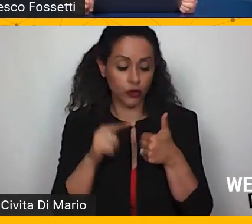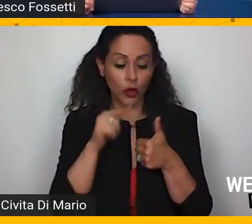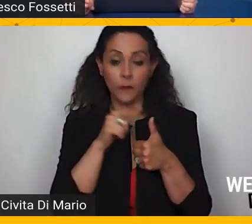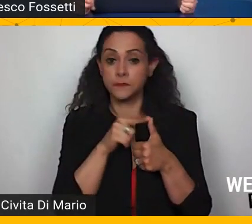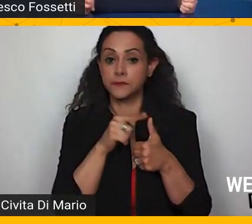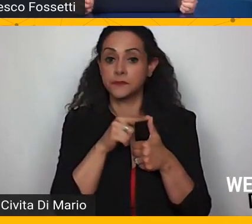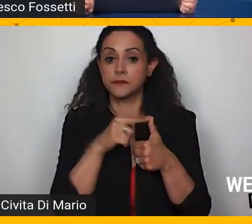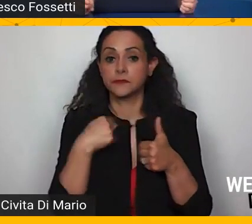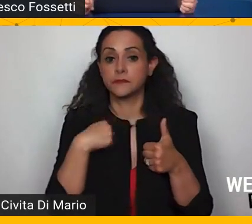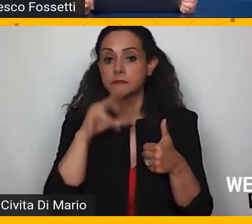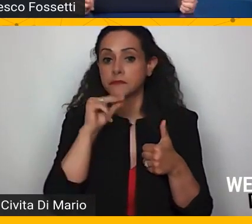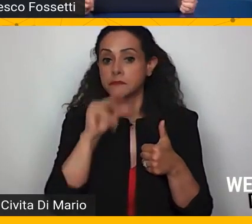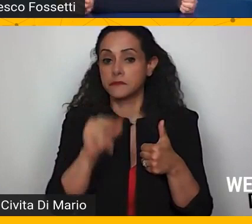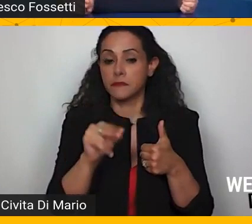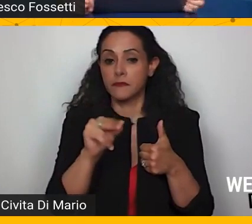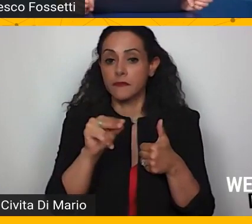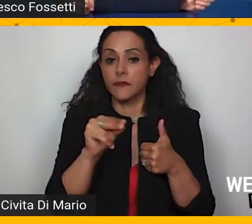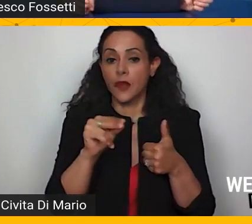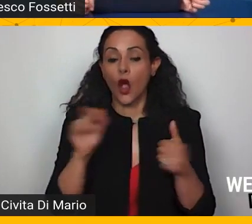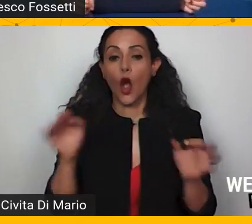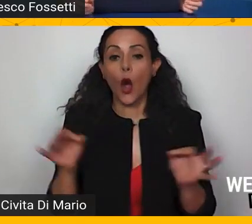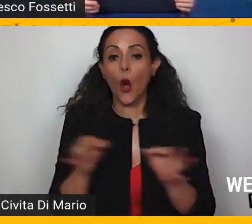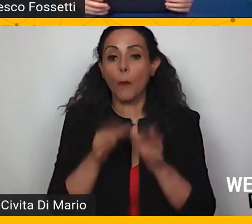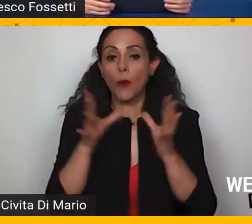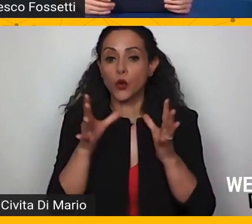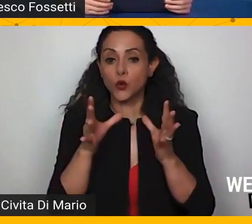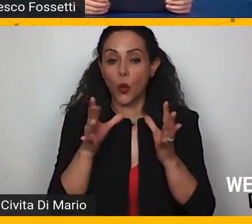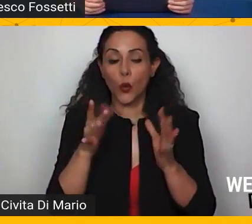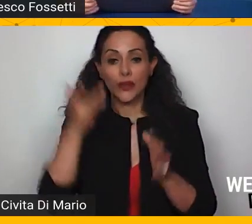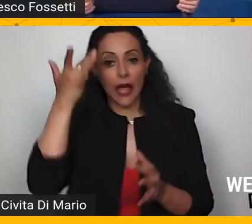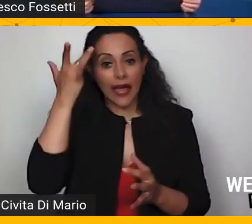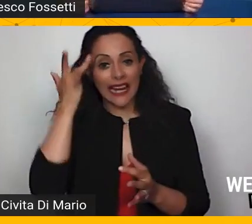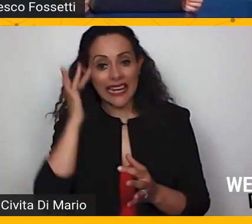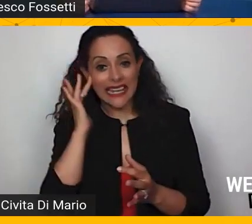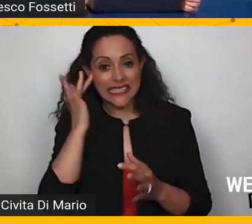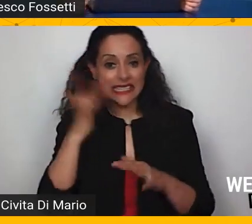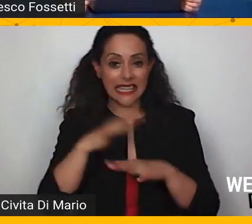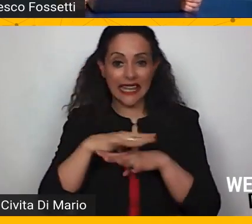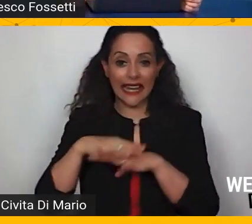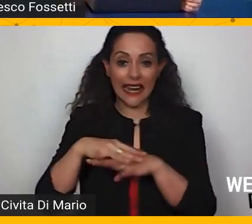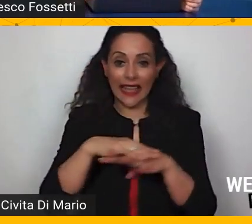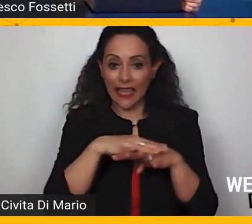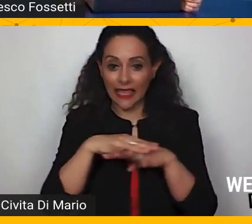abbiamo cercato di delineare quali sono le opportunità ma